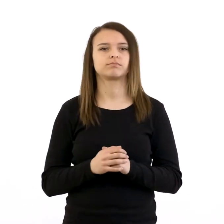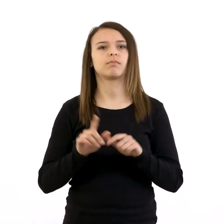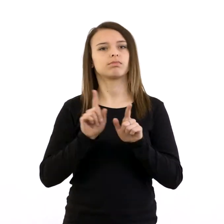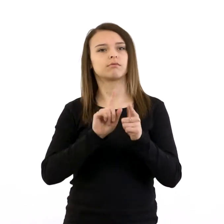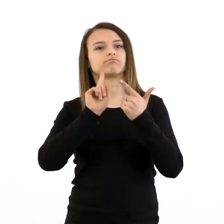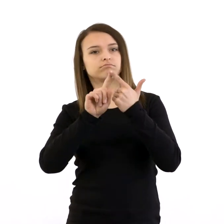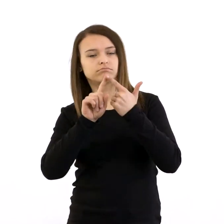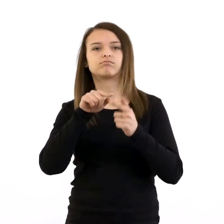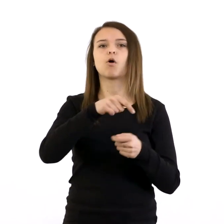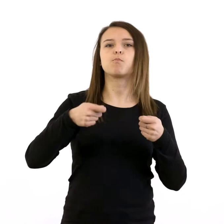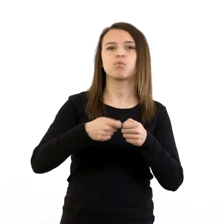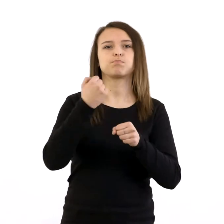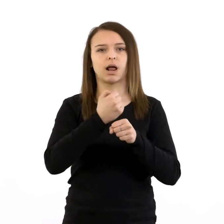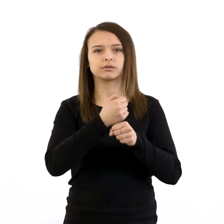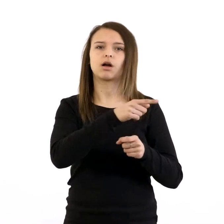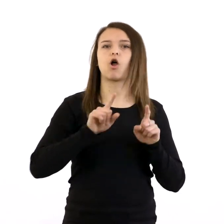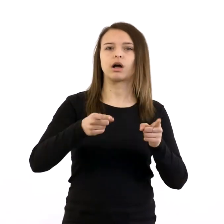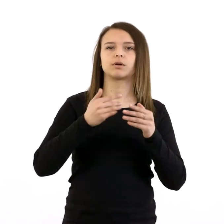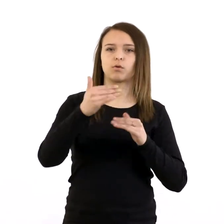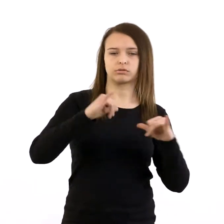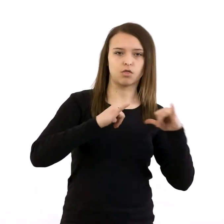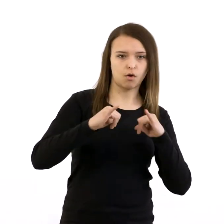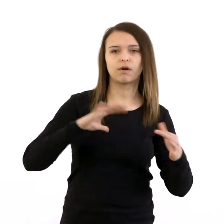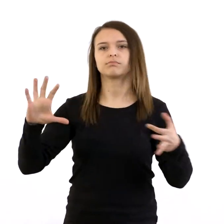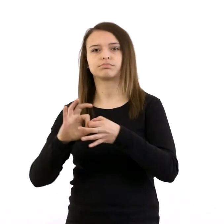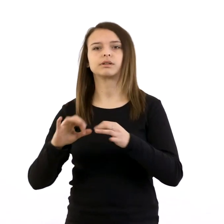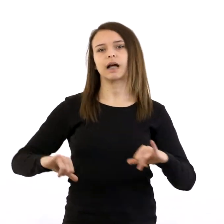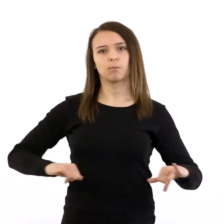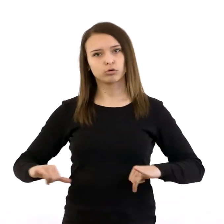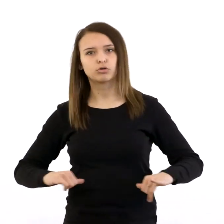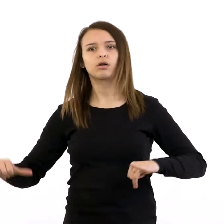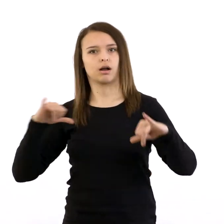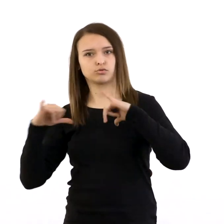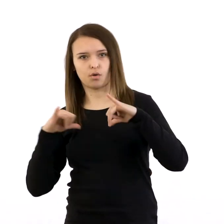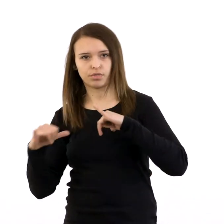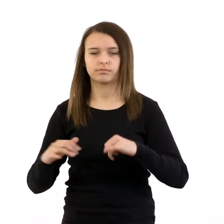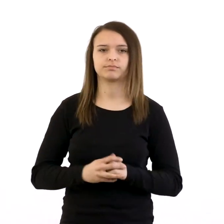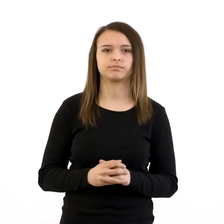współpracy organizacji pozarządowych z administracją publiczną,